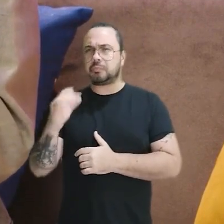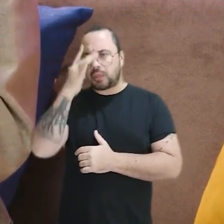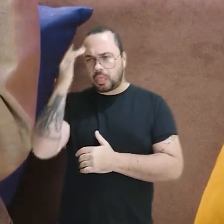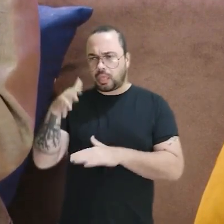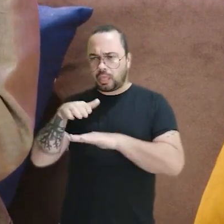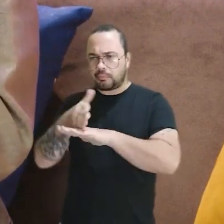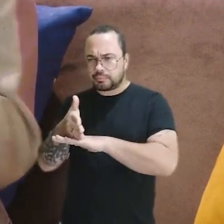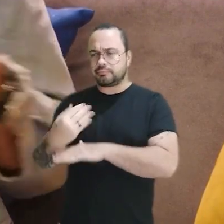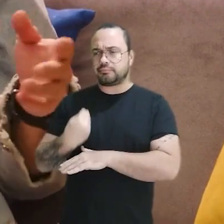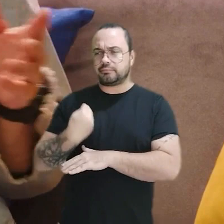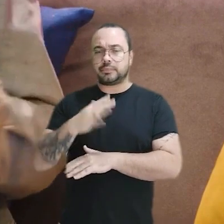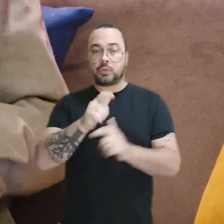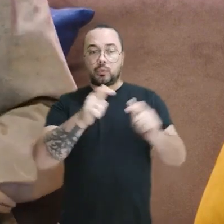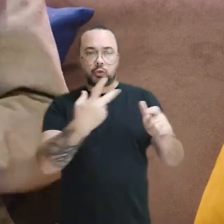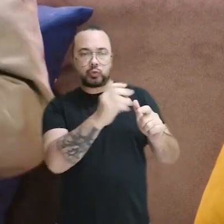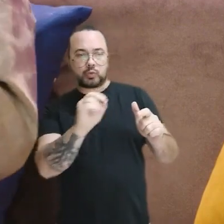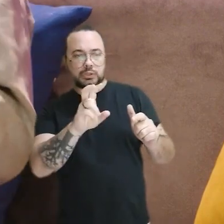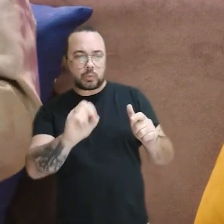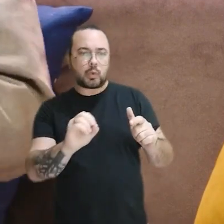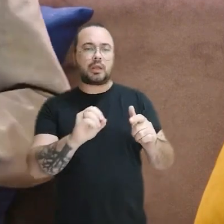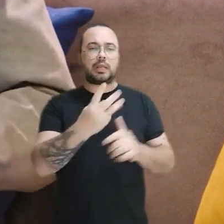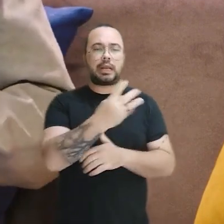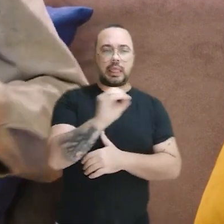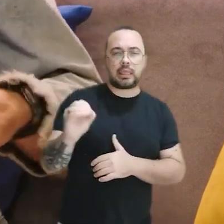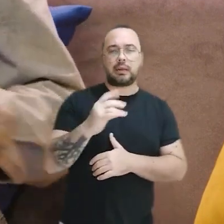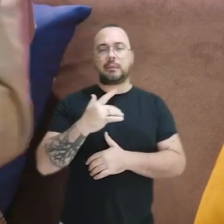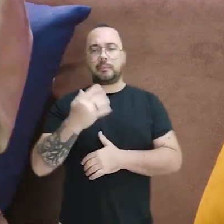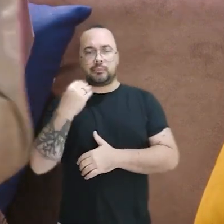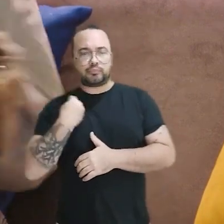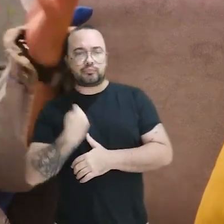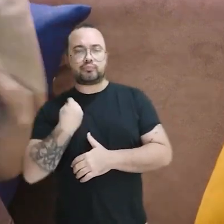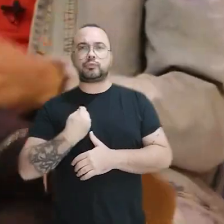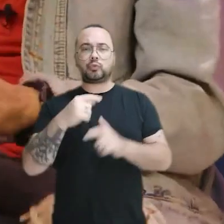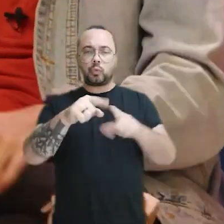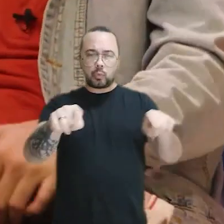tal, os outros clubes era pra 250, 300 pessoas, cozinha grande